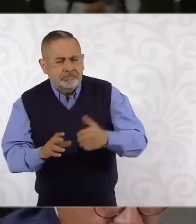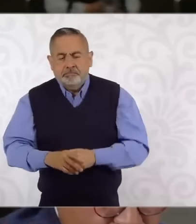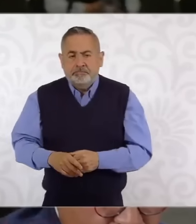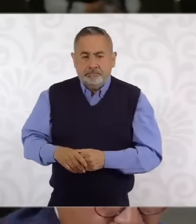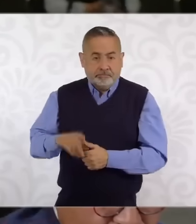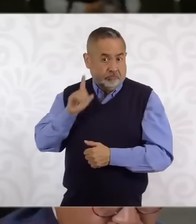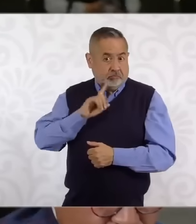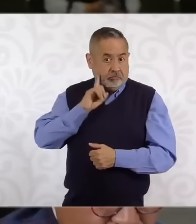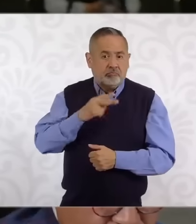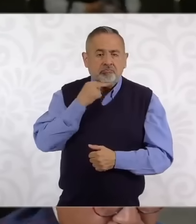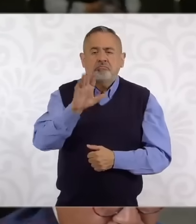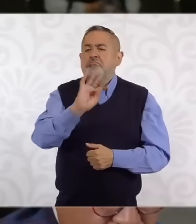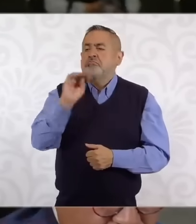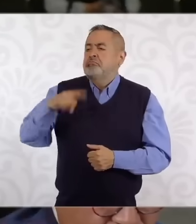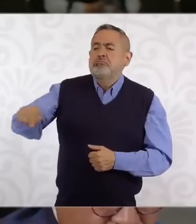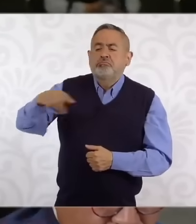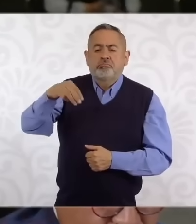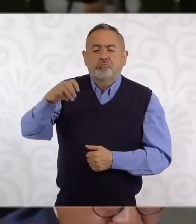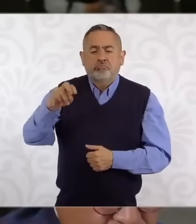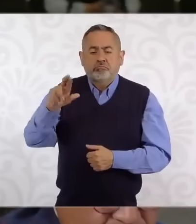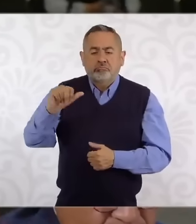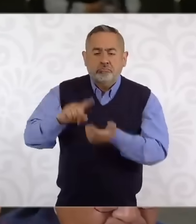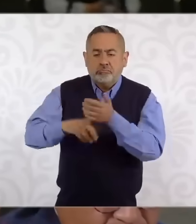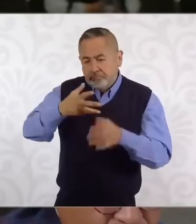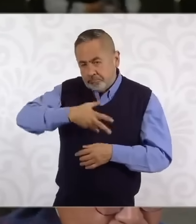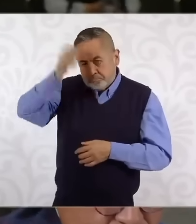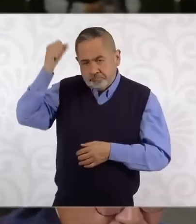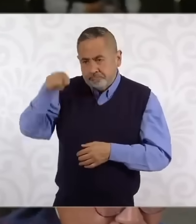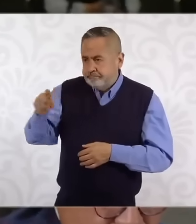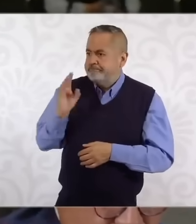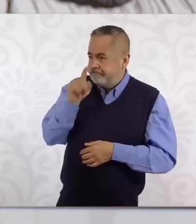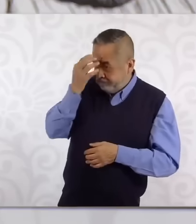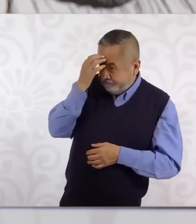volver más vulnerables a los aspirantes frente a ataques de la oposición. Bueno, pues es lo que